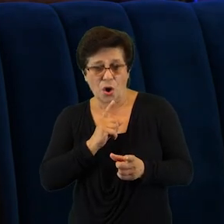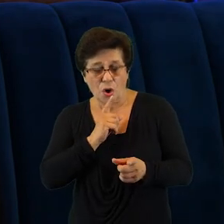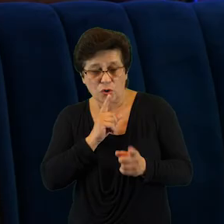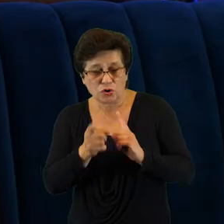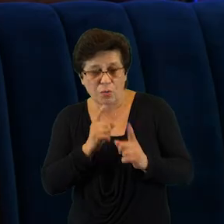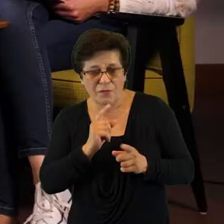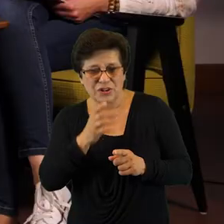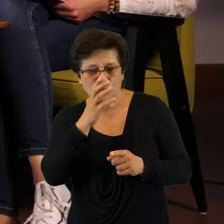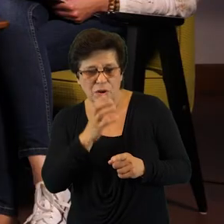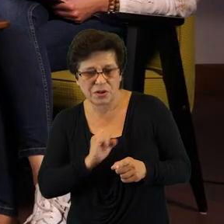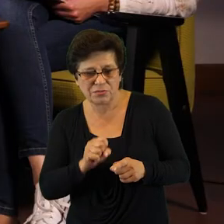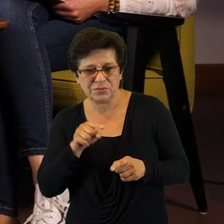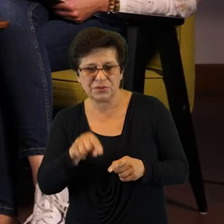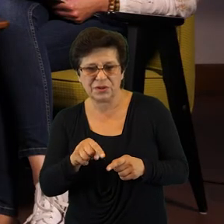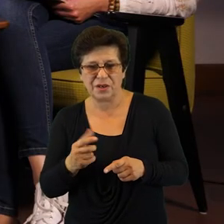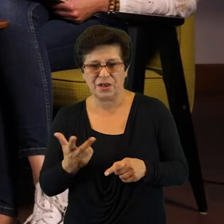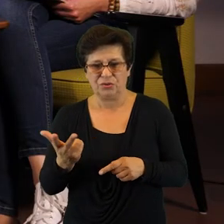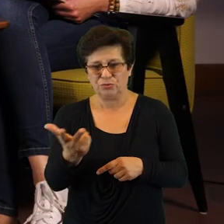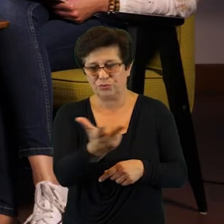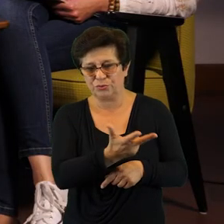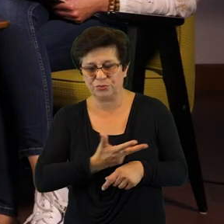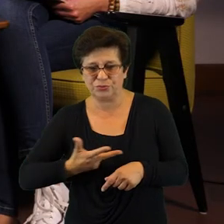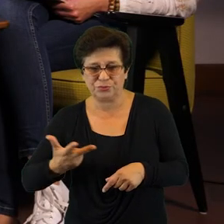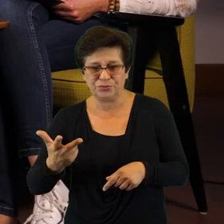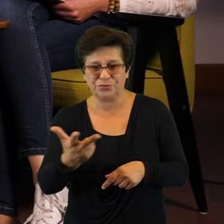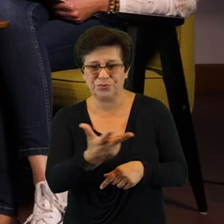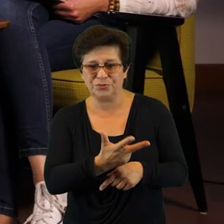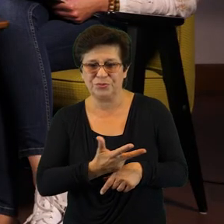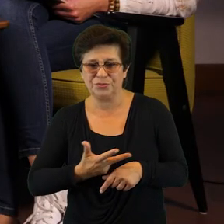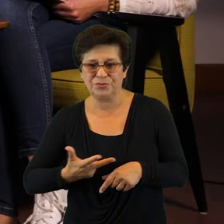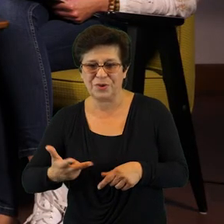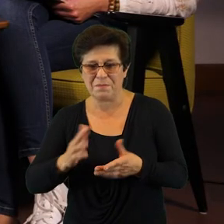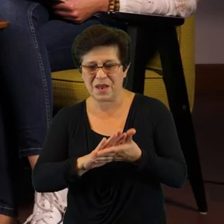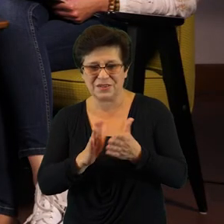więc właściwie między nimi też granica przyjaźni,